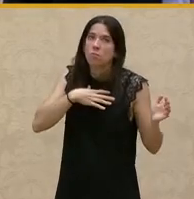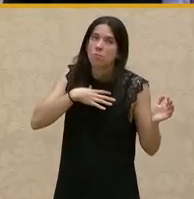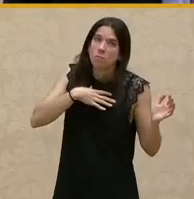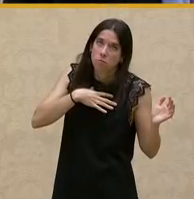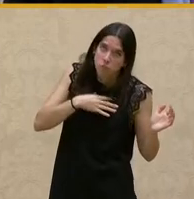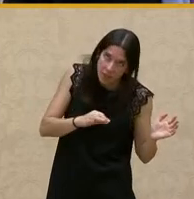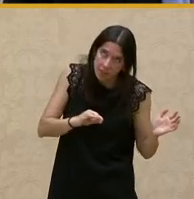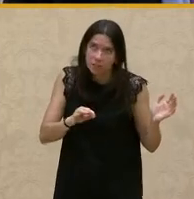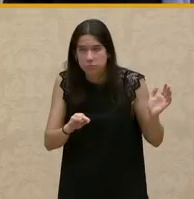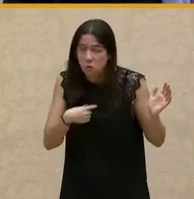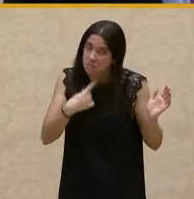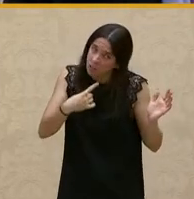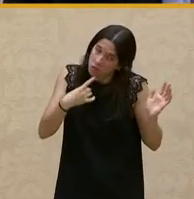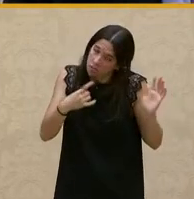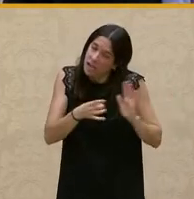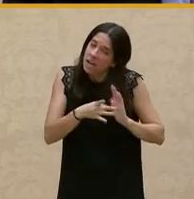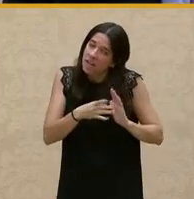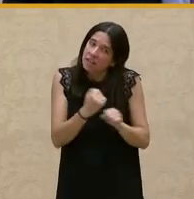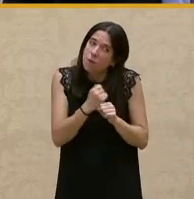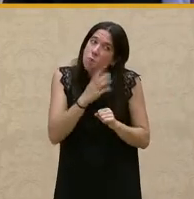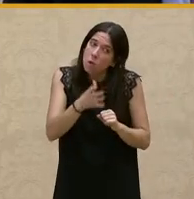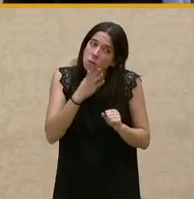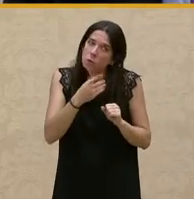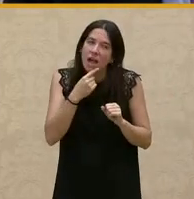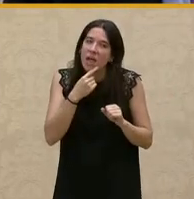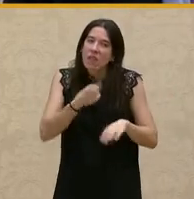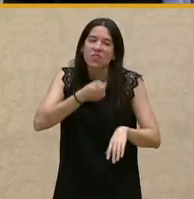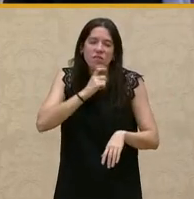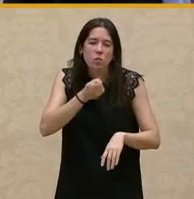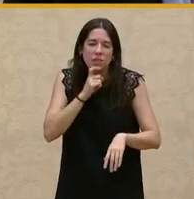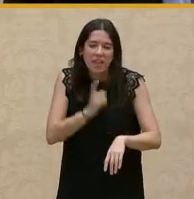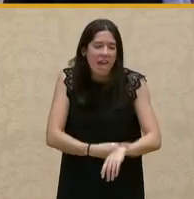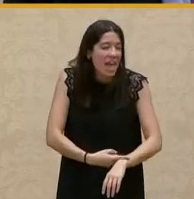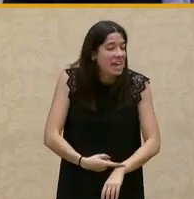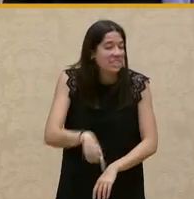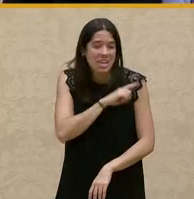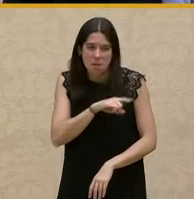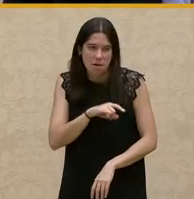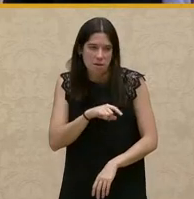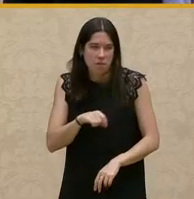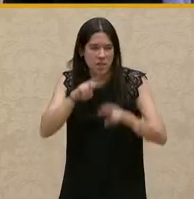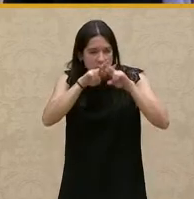a decir que ha sido por causa de la extrema dificultad que eso tiene, ha hecho que no se